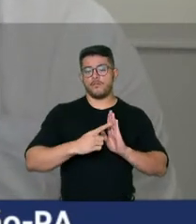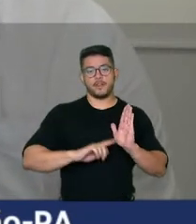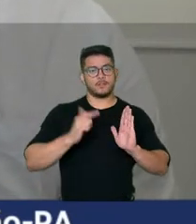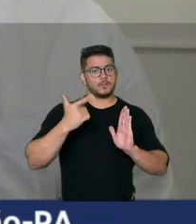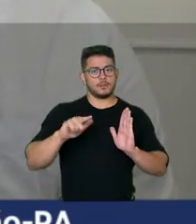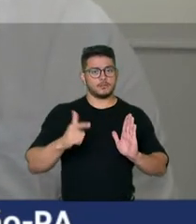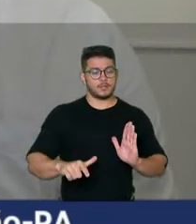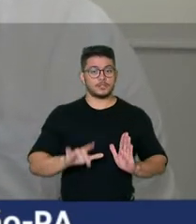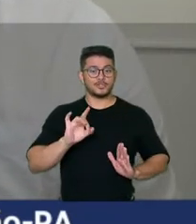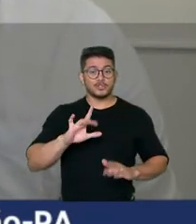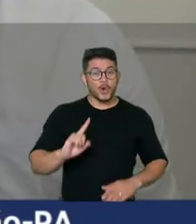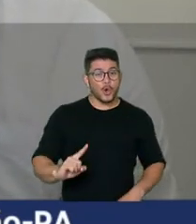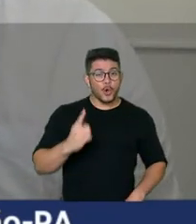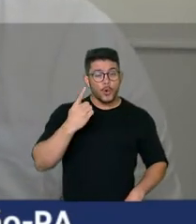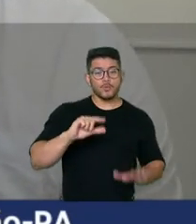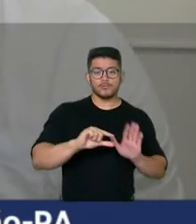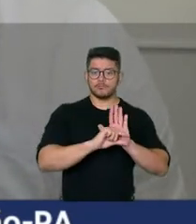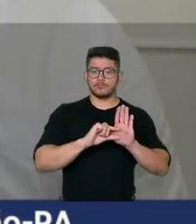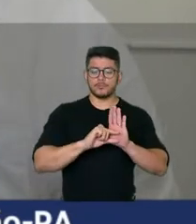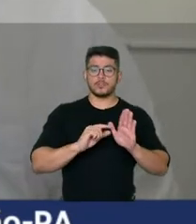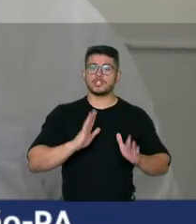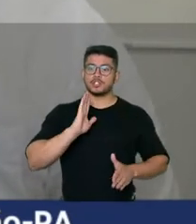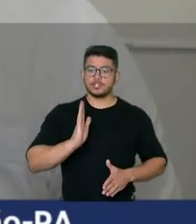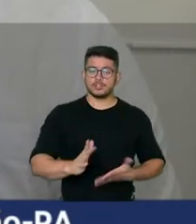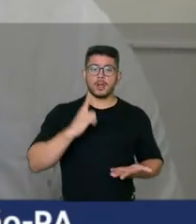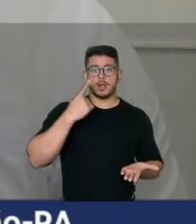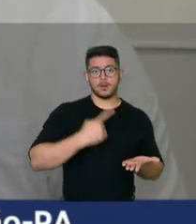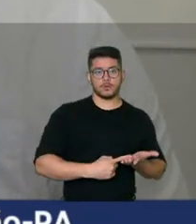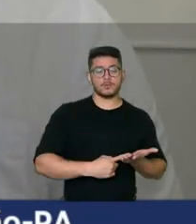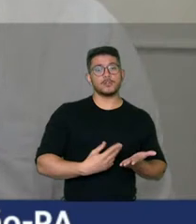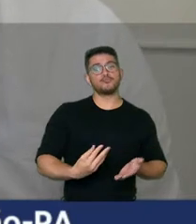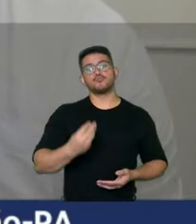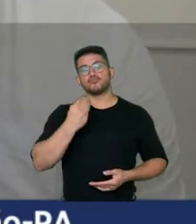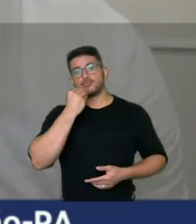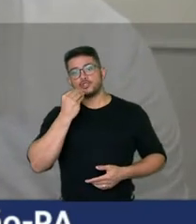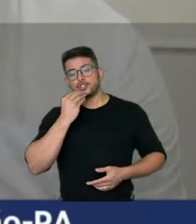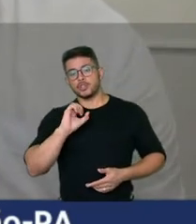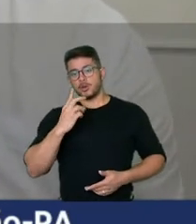QUE FICOU ACORDADO COM A DEPUTADA JANDIRA FEGHALI QUE O GOVERNO PODERIA VETAR OU NÃO.